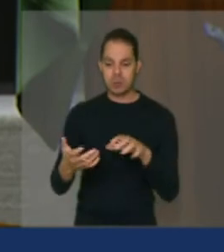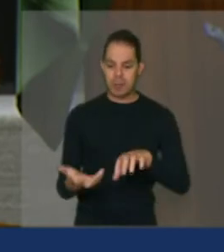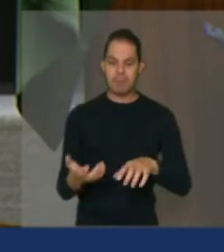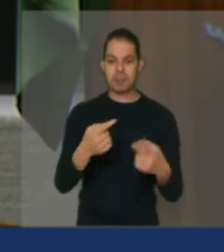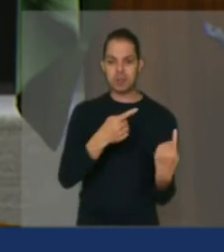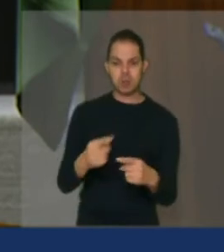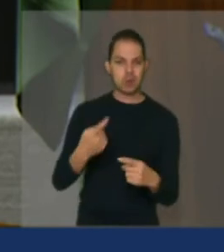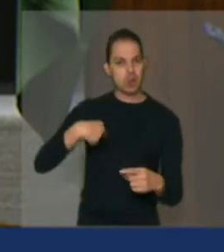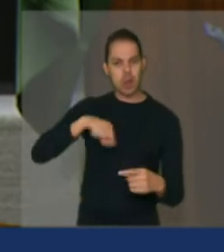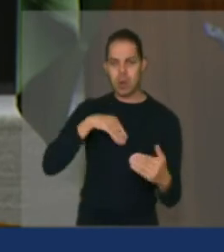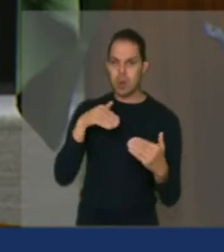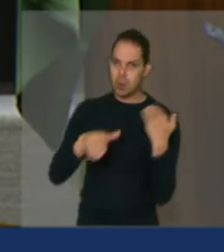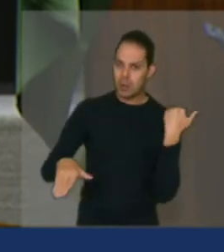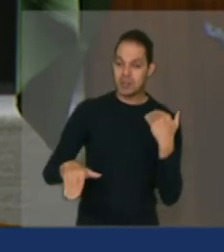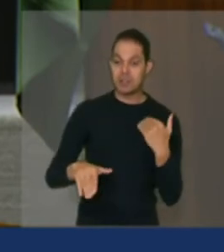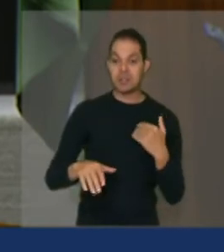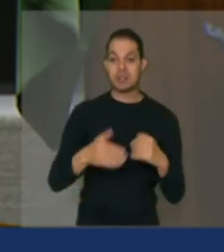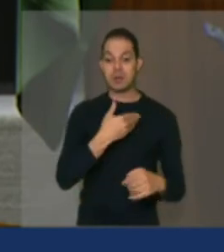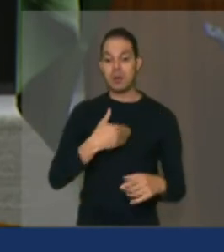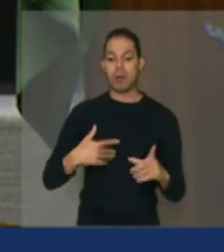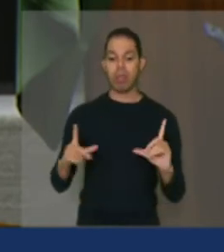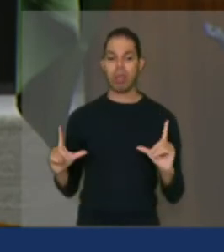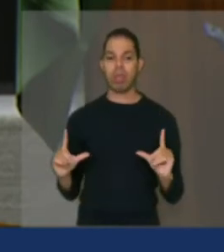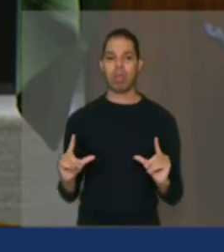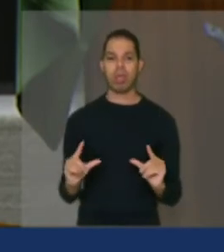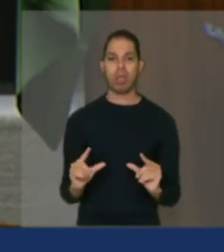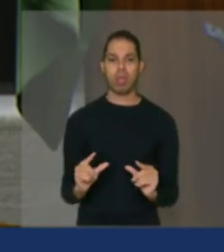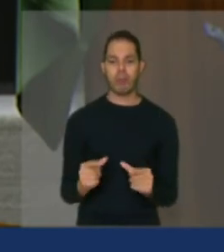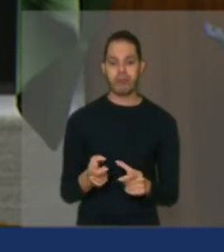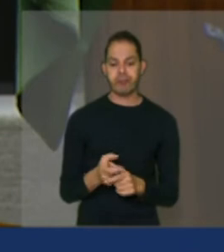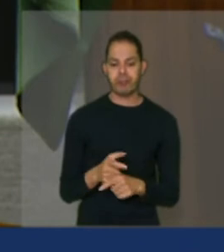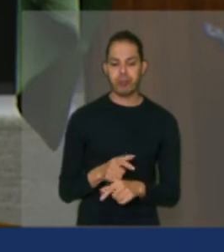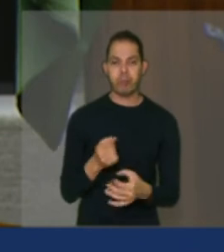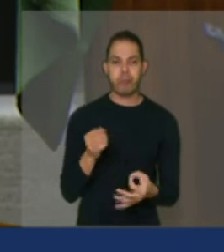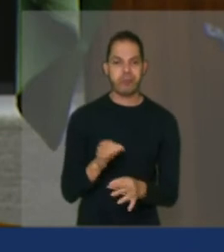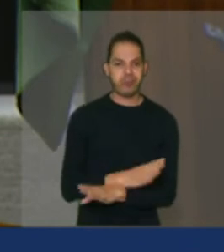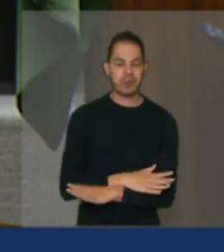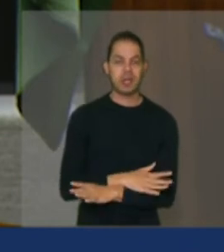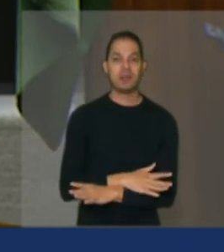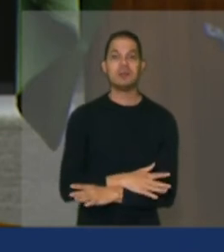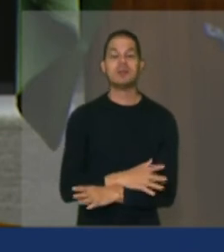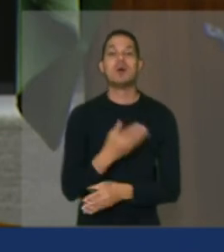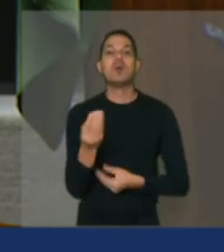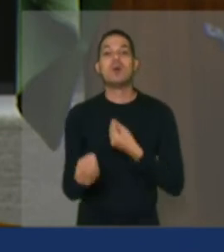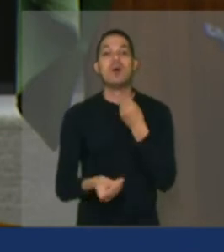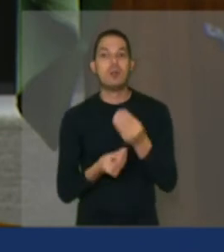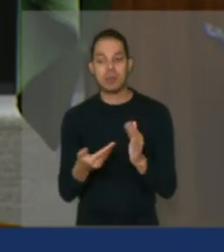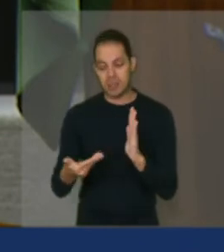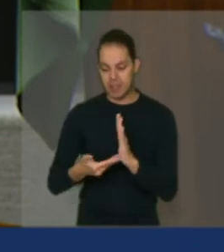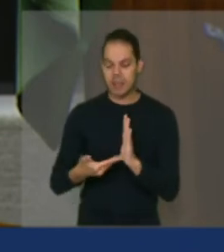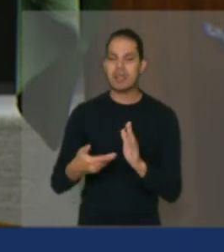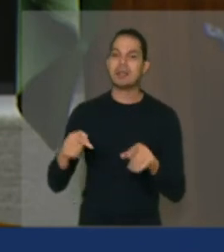PORQUE NÃO NA HORA QUE O ESTADO ESTIVER ÍNFIMO, SEM FORÇA PARA NADA, ENTREGUE A QUALQUER COISA, ESTA CASA TAMBÉM ESTARÁÍNFIMA,